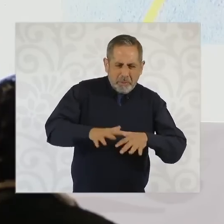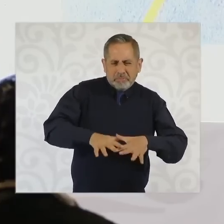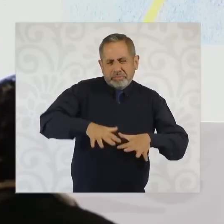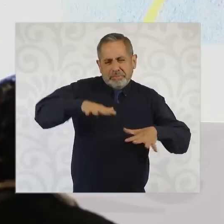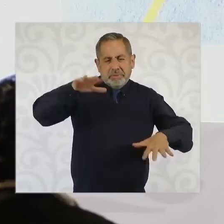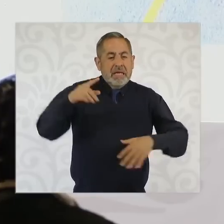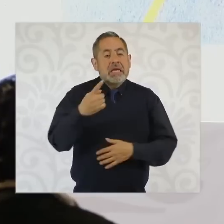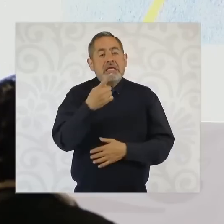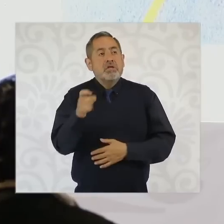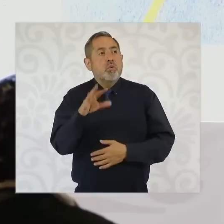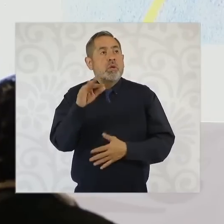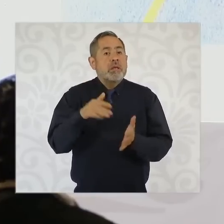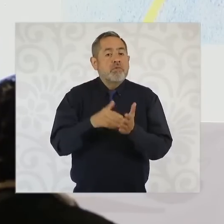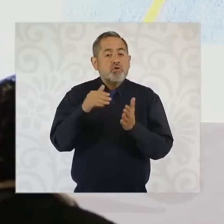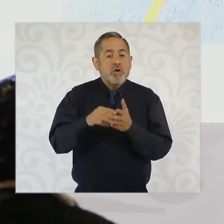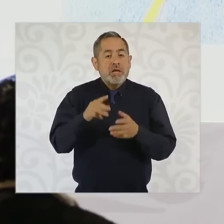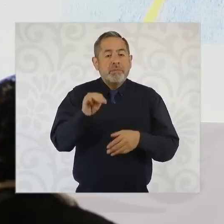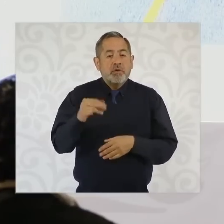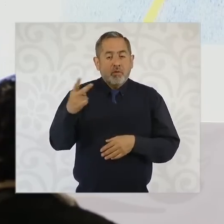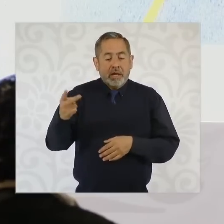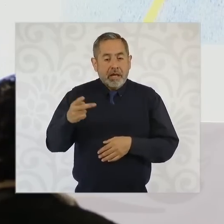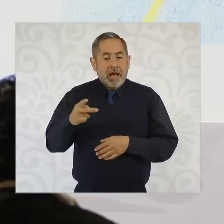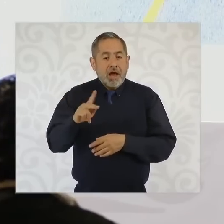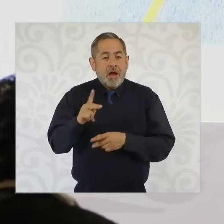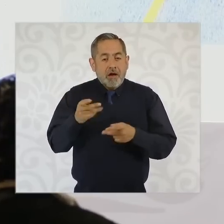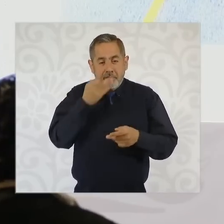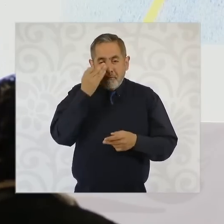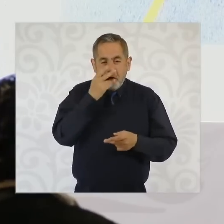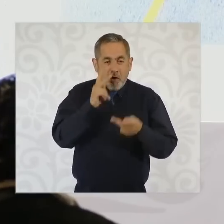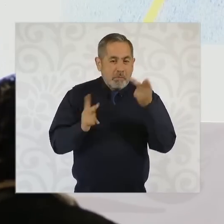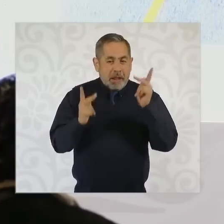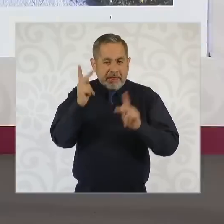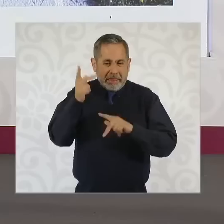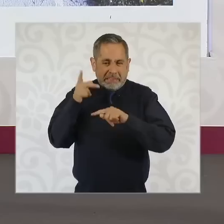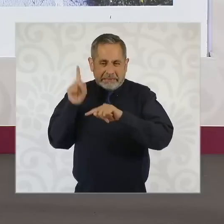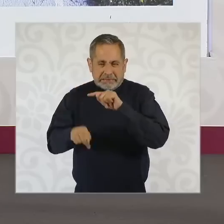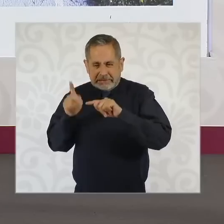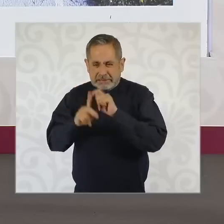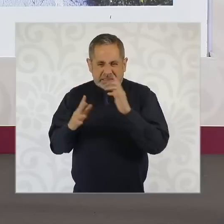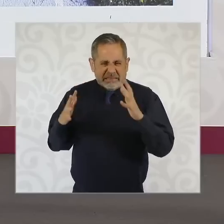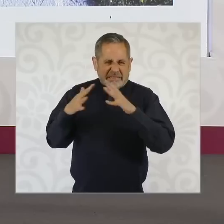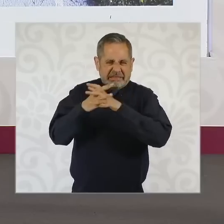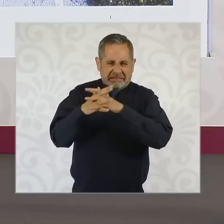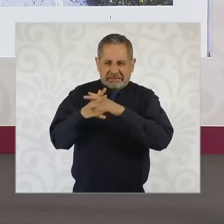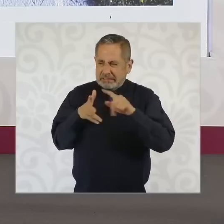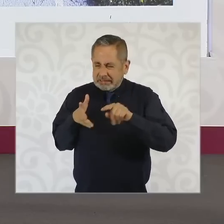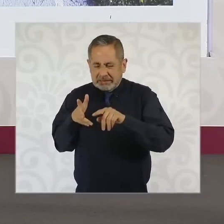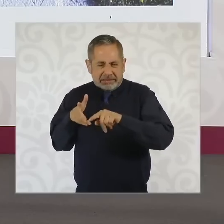metros cuadrados de deshierbe se han llevado a cabo en este periodo más de 1 millón de metros